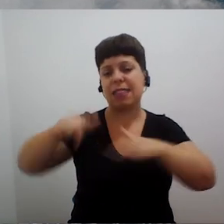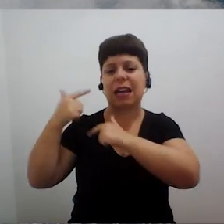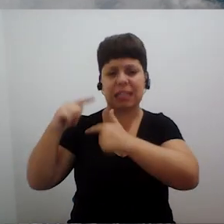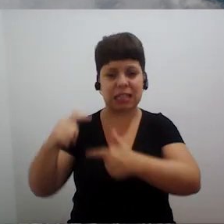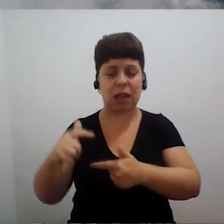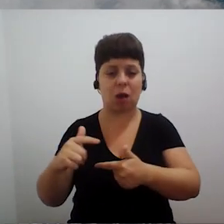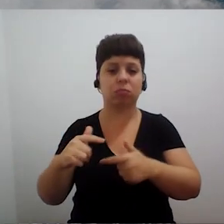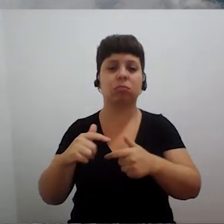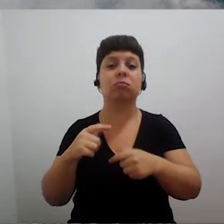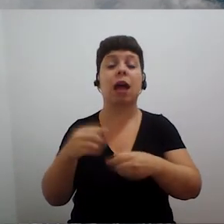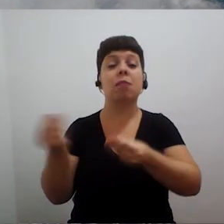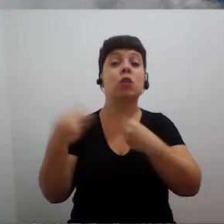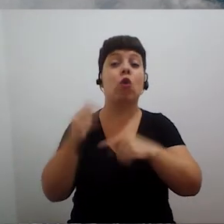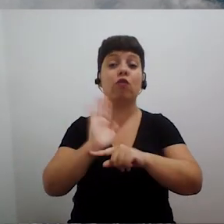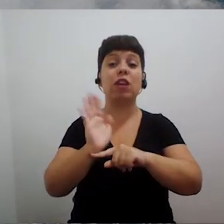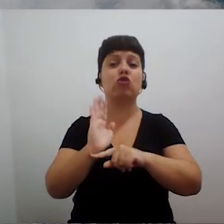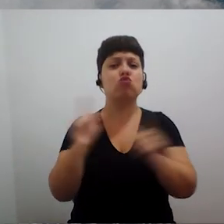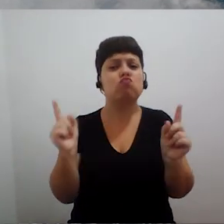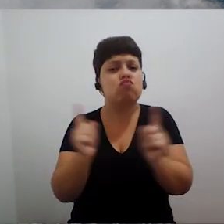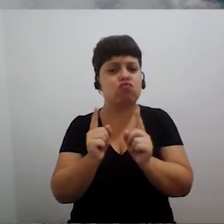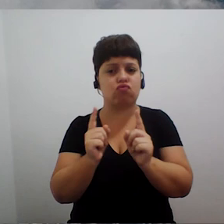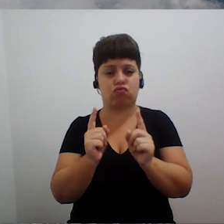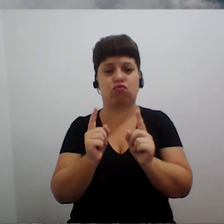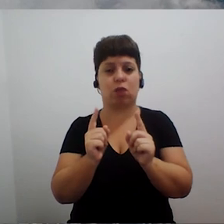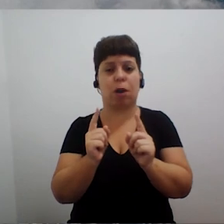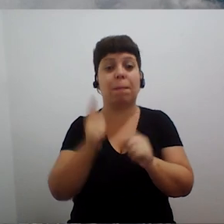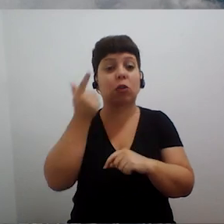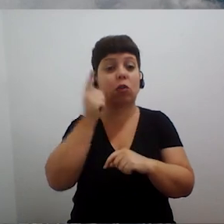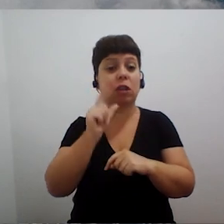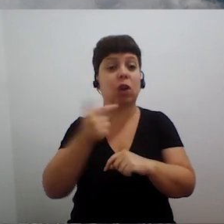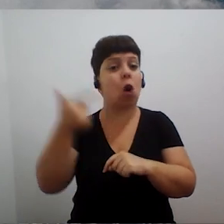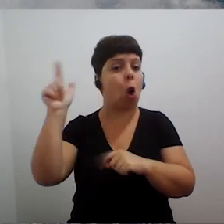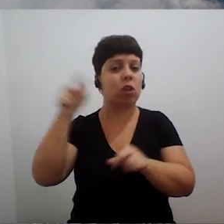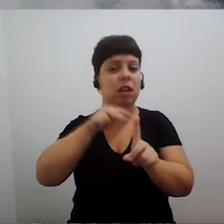para gente pequenos vídeos para que a gente pudesse ter oportunidade de ter outras visões